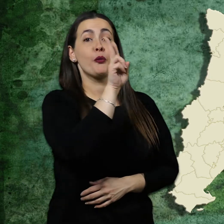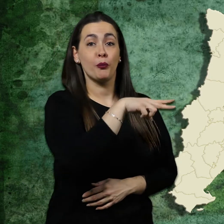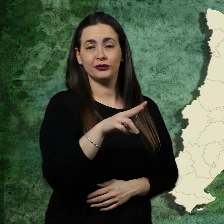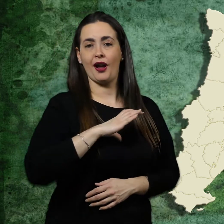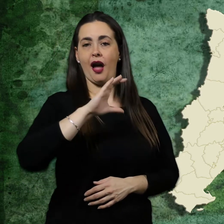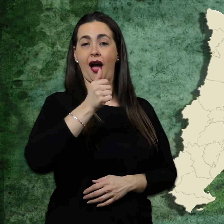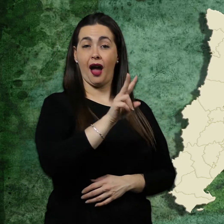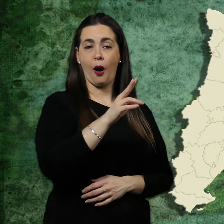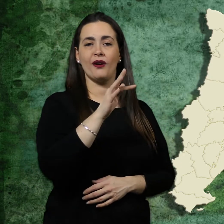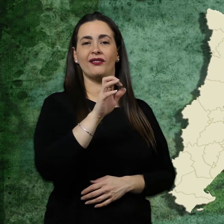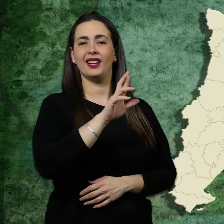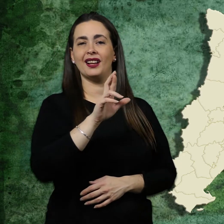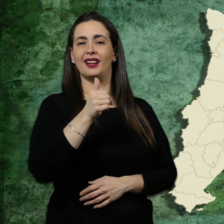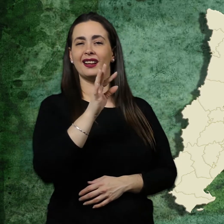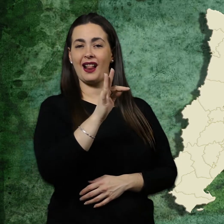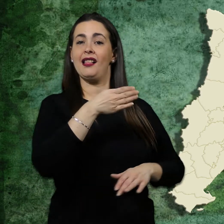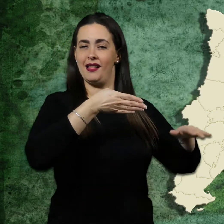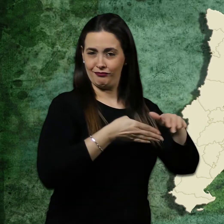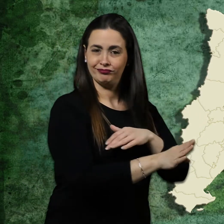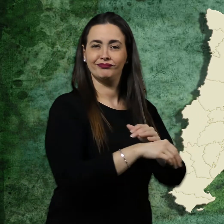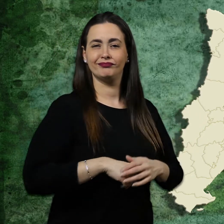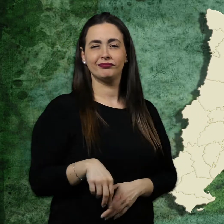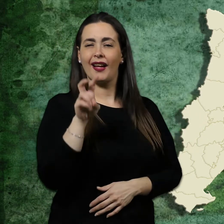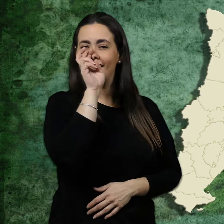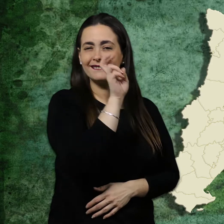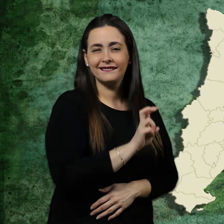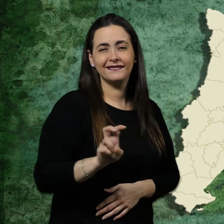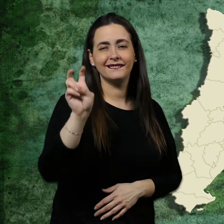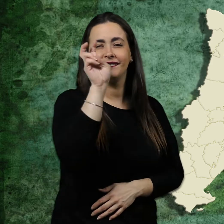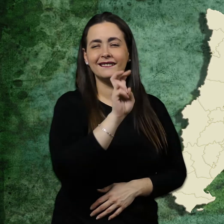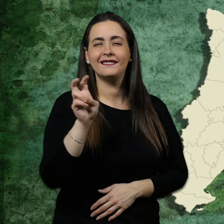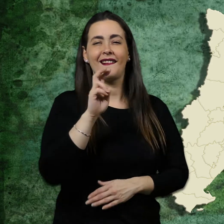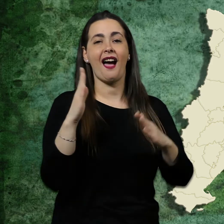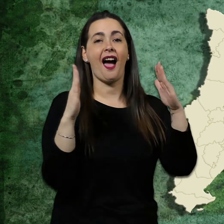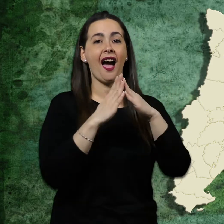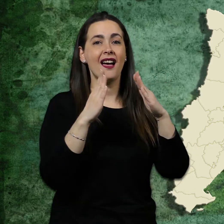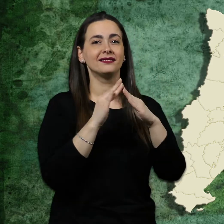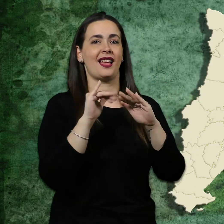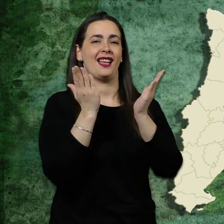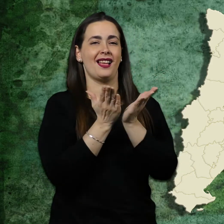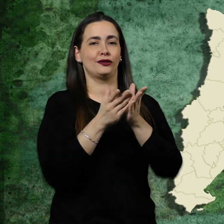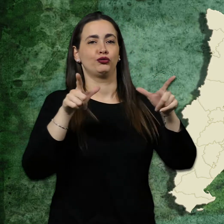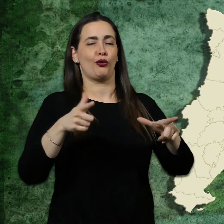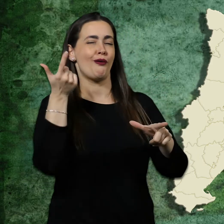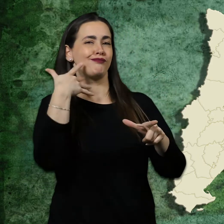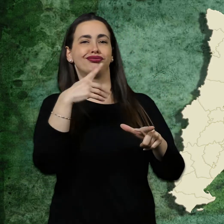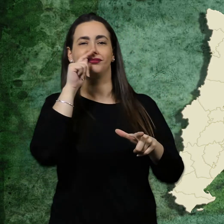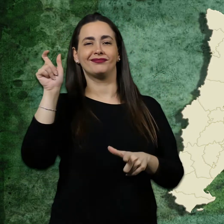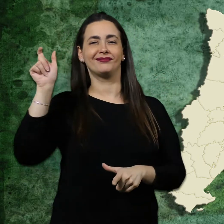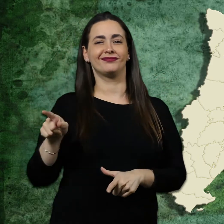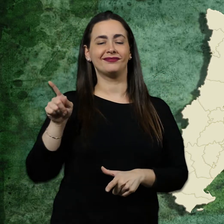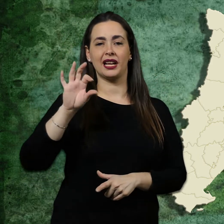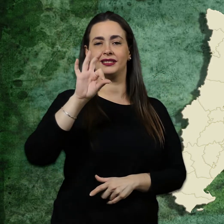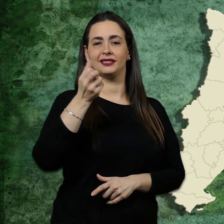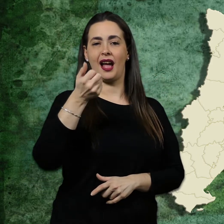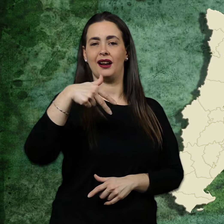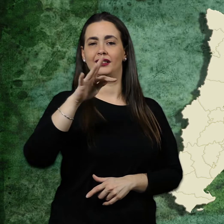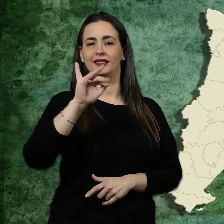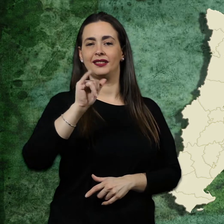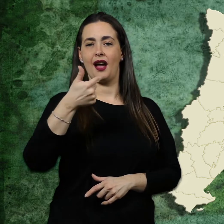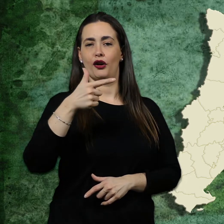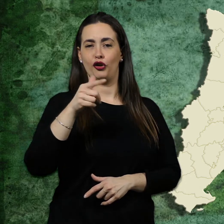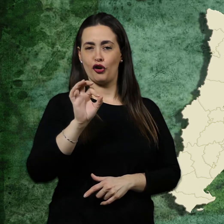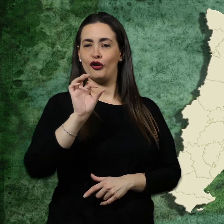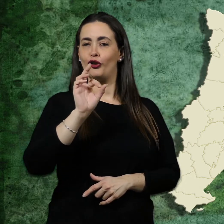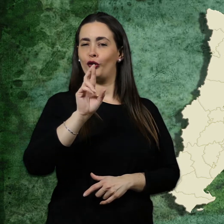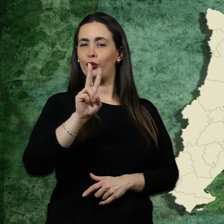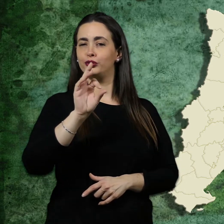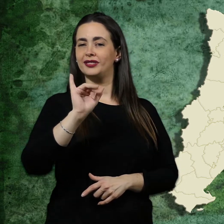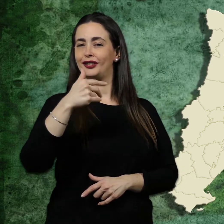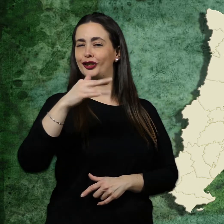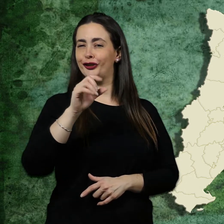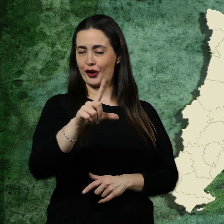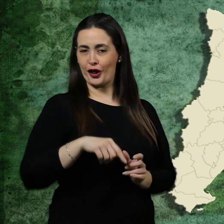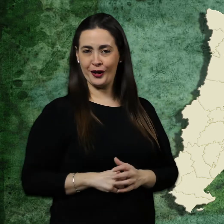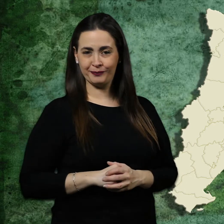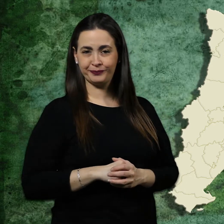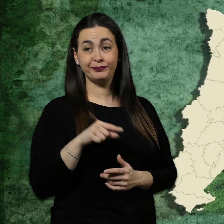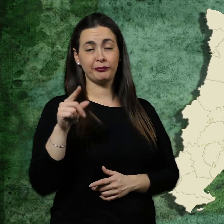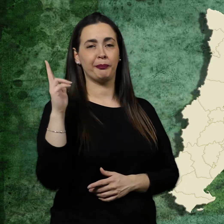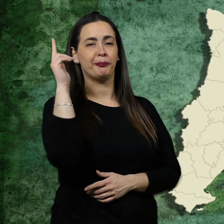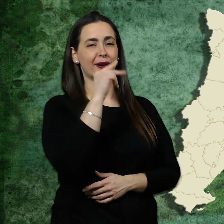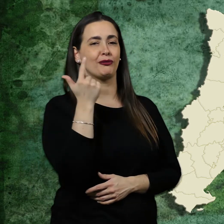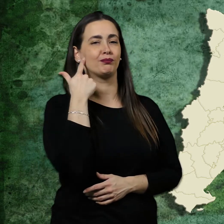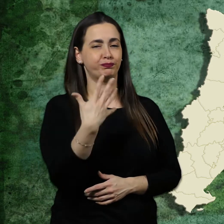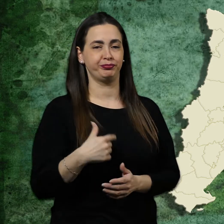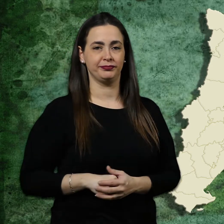Visitar el Museu Cau Ferrat, casa i estudi de Santiago Rusiñol.